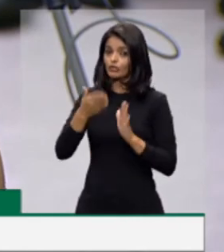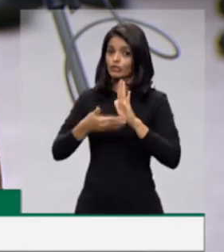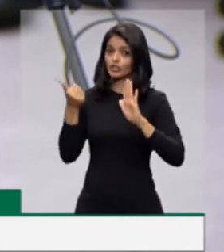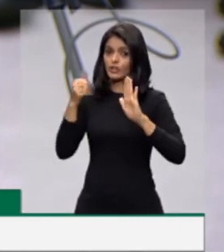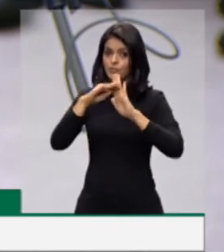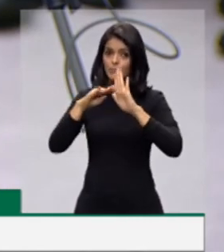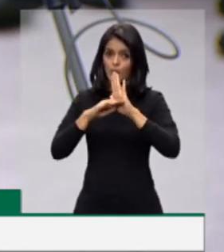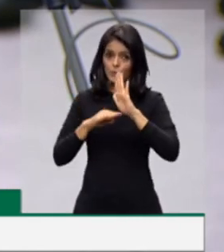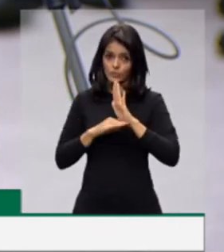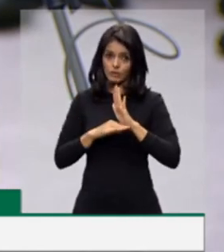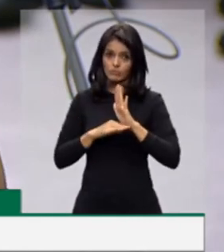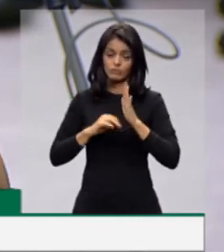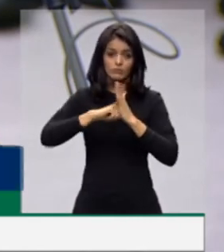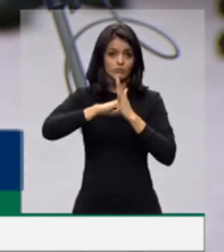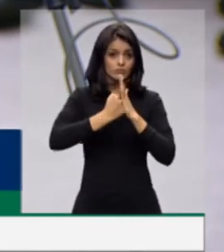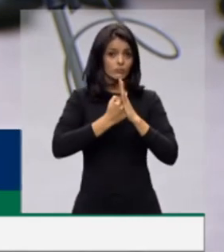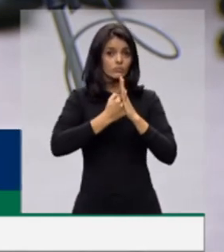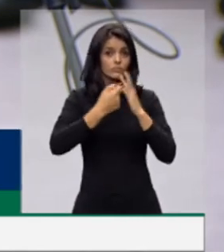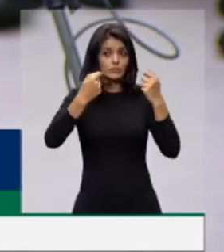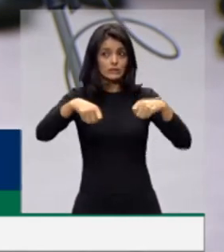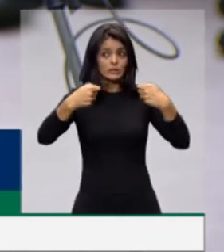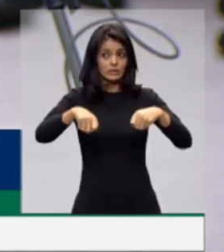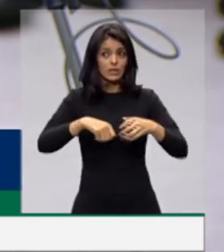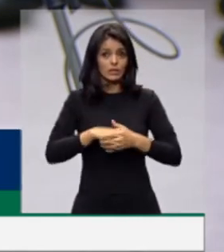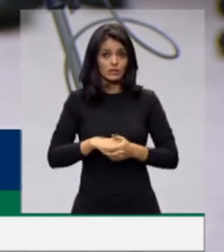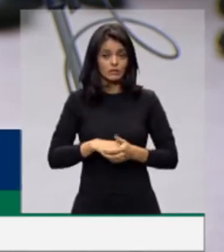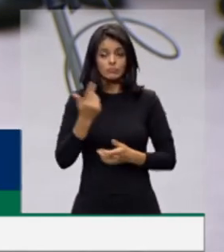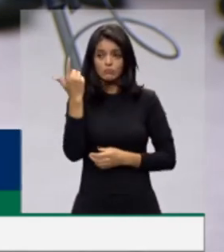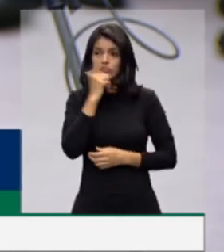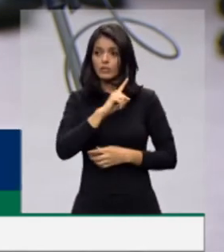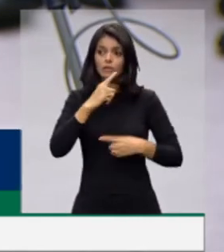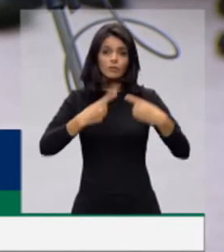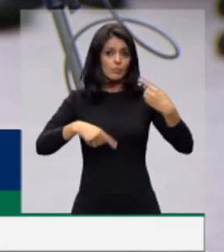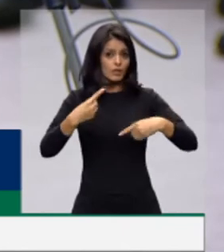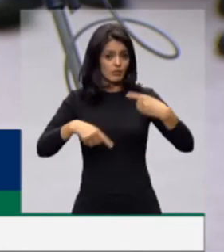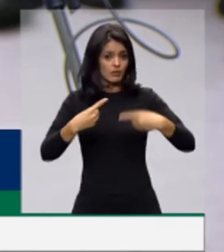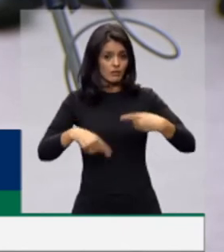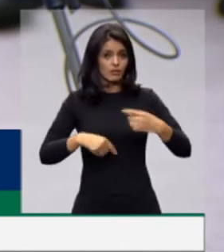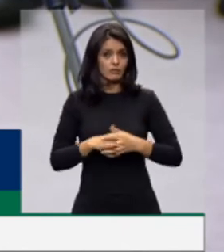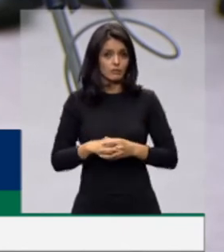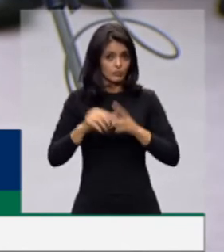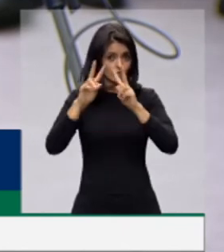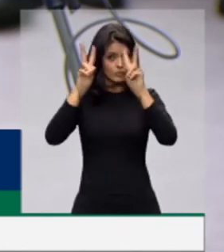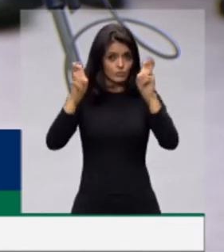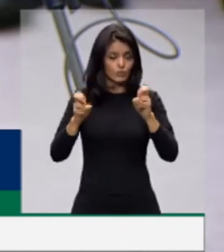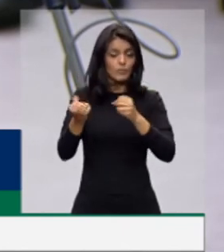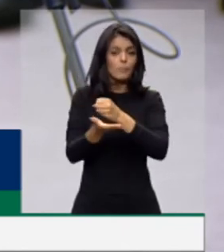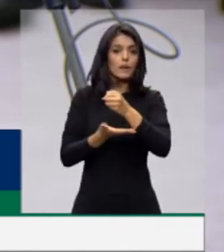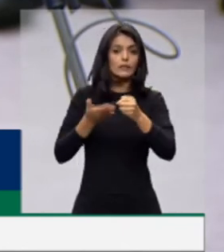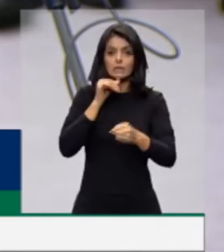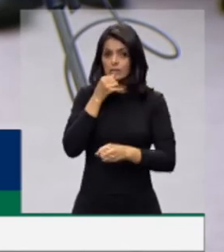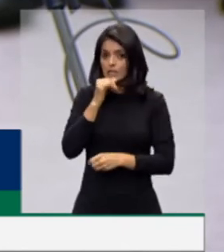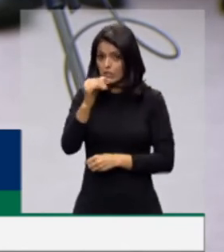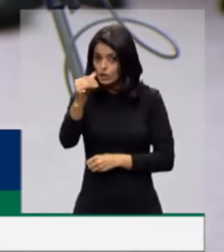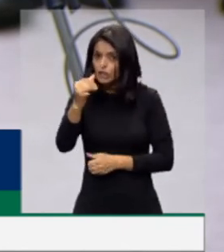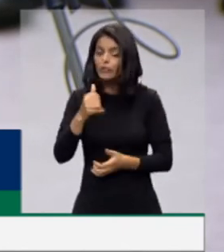FINAL . -- [DEPUTADA]: O PSOL OBVIAMENTE É A FAVOR DO REQUERIMENTO DO PSB, NÓS ACHAMOS QUE ESTA OBSTRUÇÃO É NECESSÁRIA PARA QUE SE